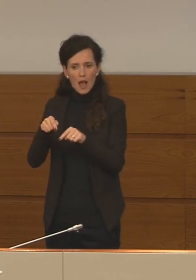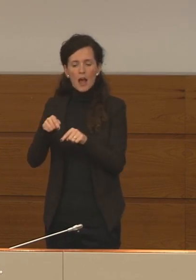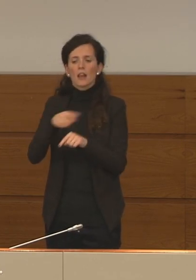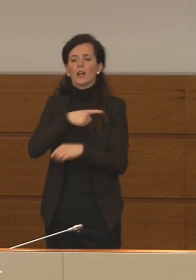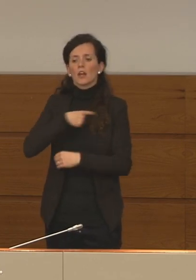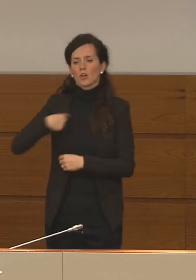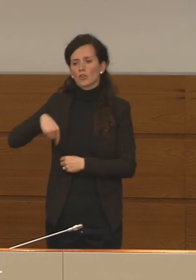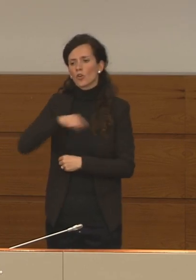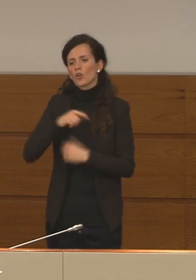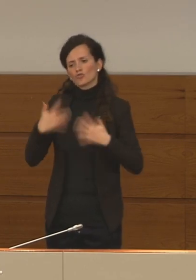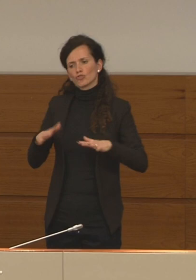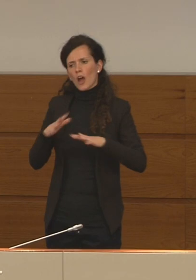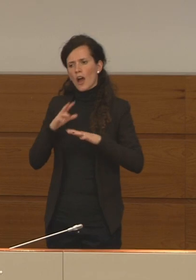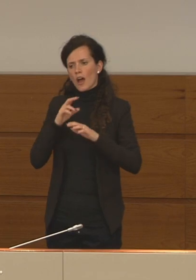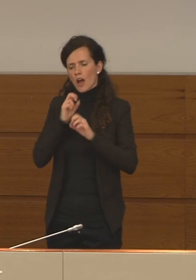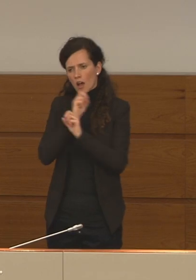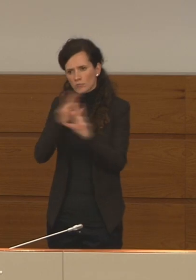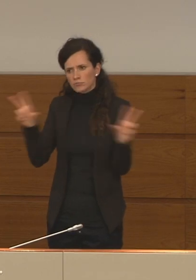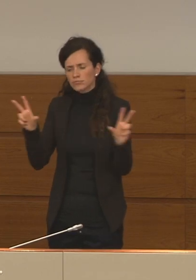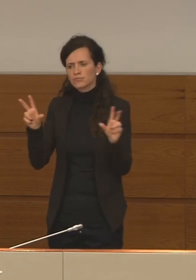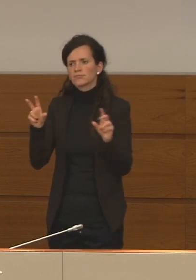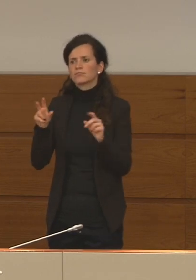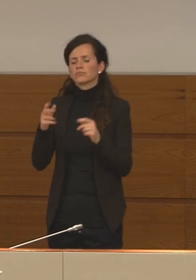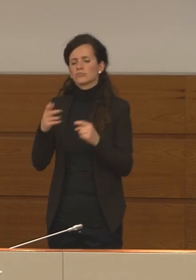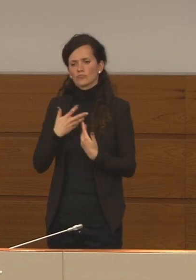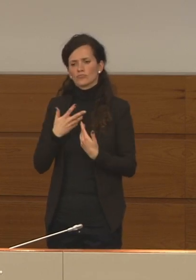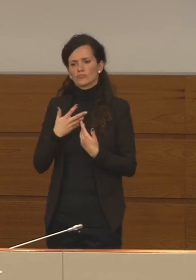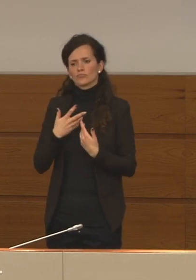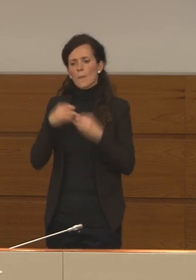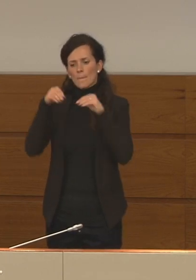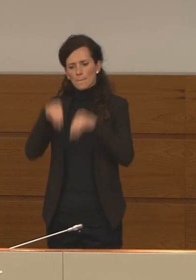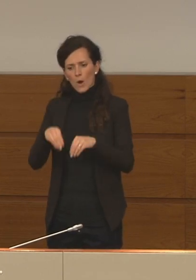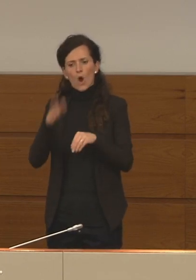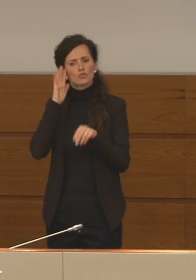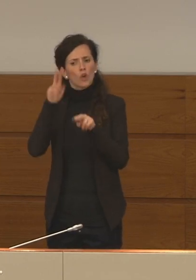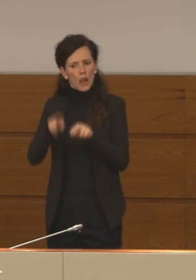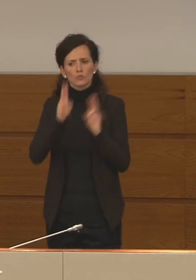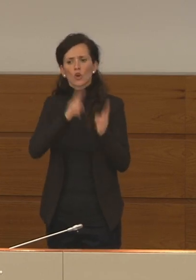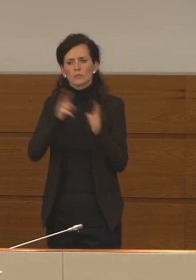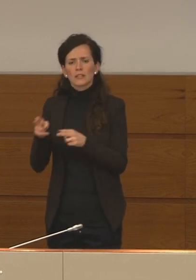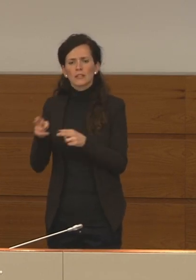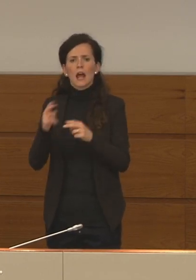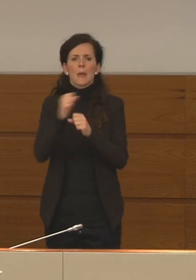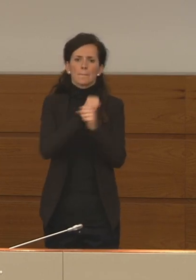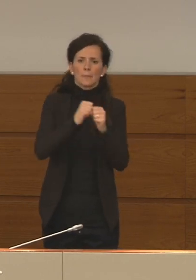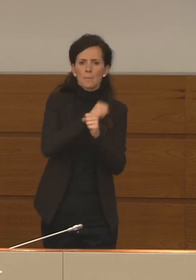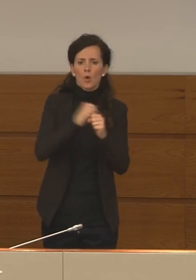piedi questo sistema e abbiamo posti in Piemonte, Liguria, Veneto, ci sono